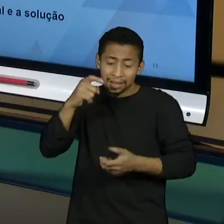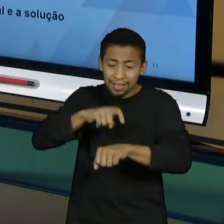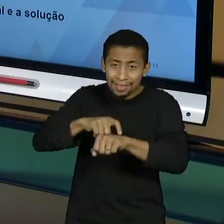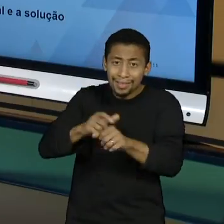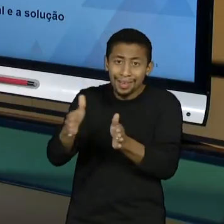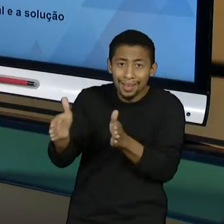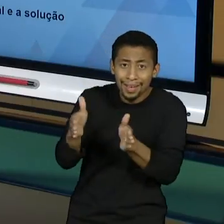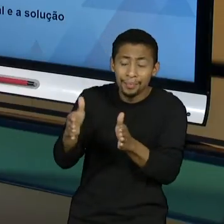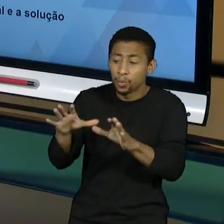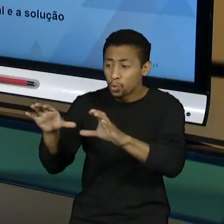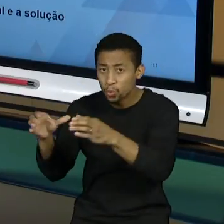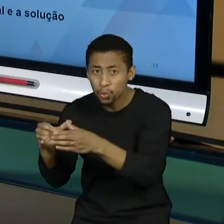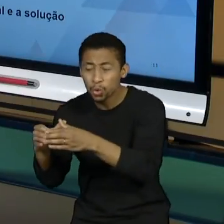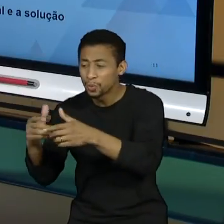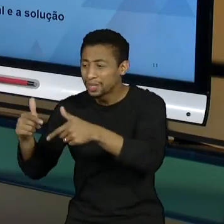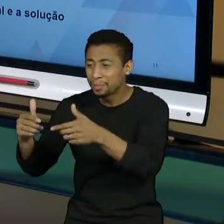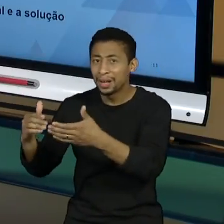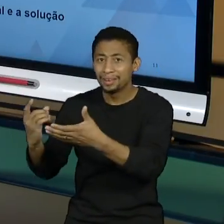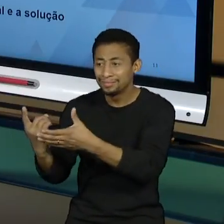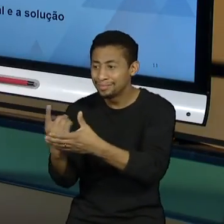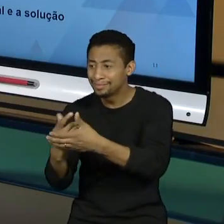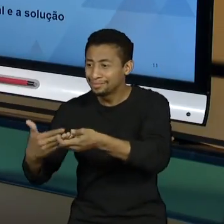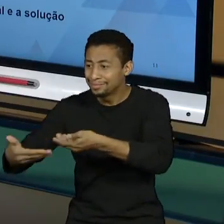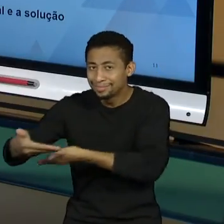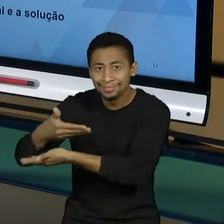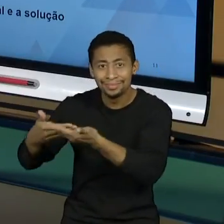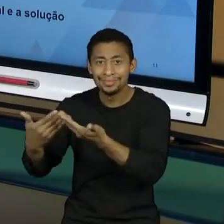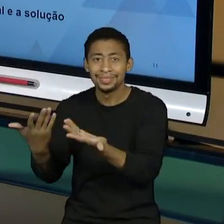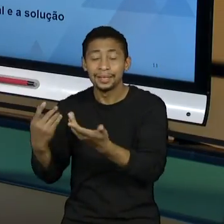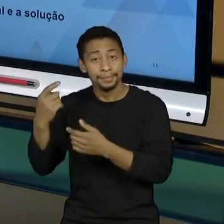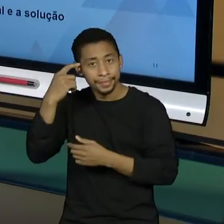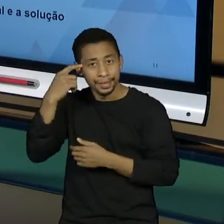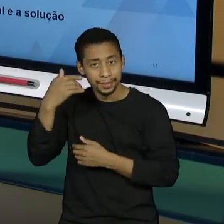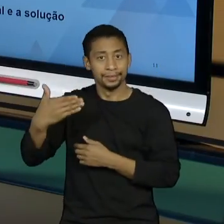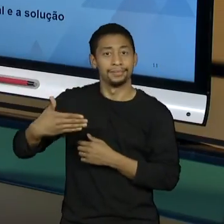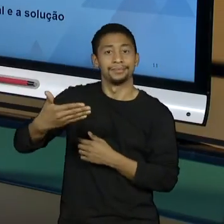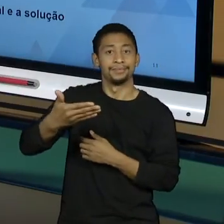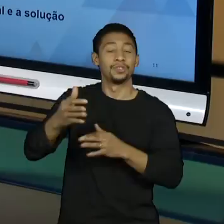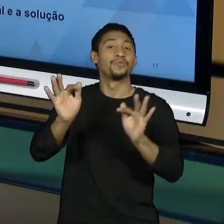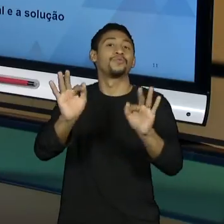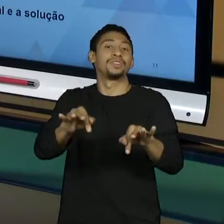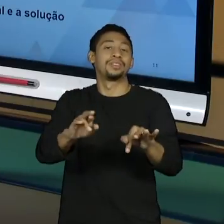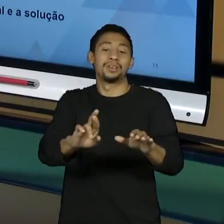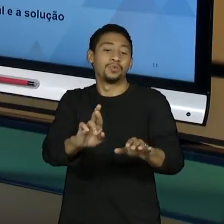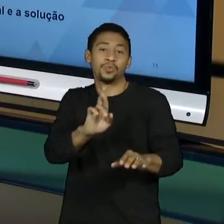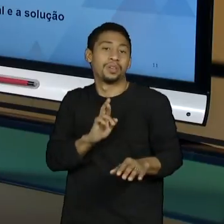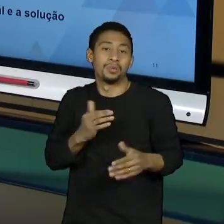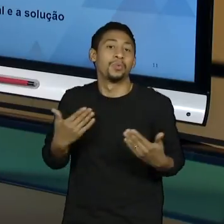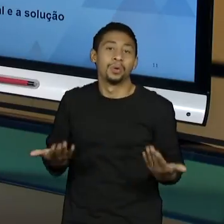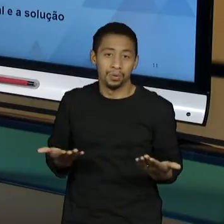A SUA PROPOSTA INICIAL, O QUE VOCÊ PENSOU E O QUE VOCÊ OBTEVE, E TENTE, AO LONGO DOS PRÓXIMOS